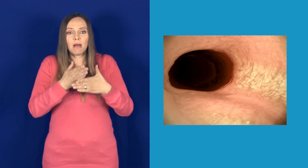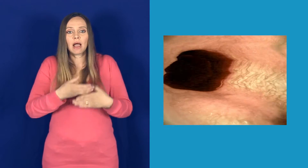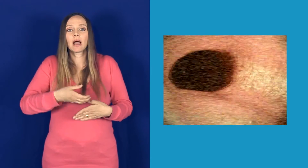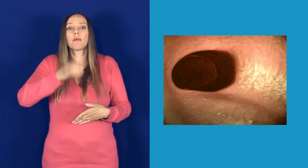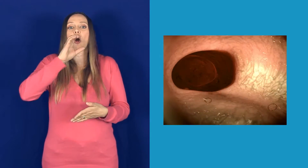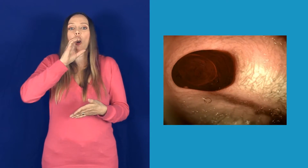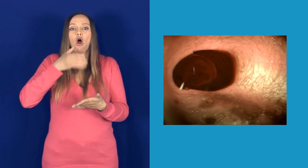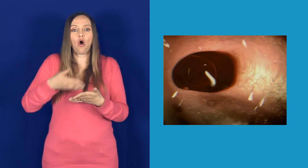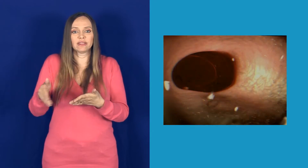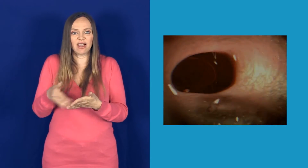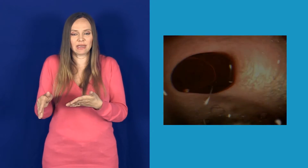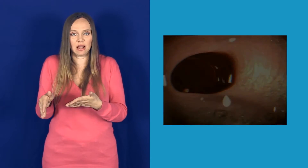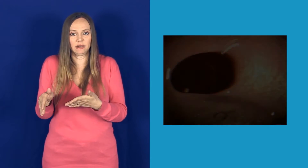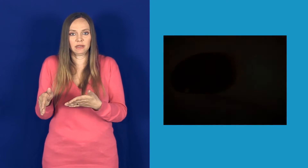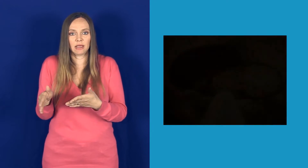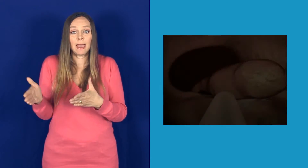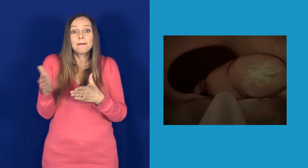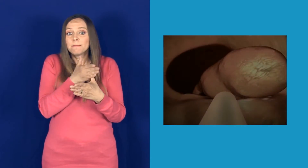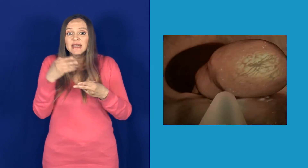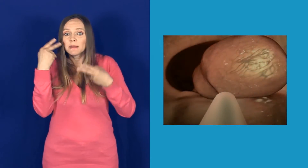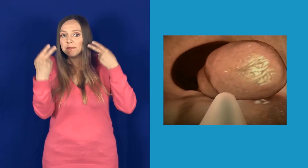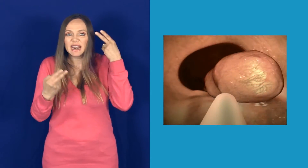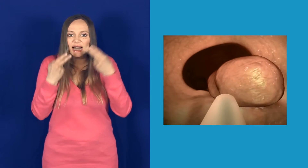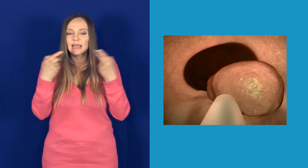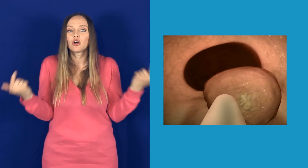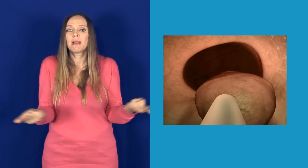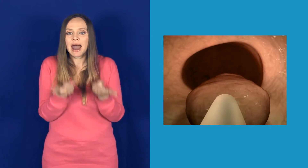Med samim pregledom lahko zdravnik odstrani polipe.